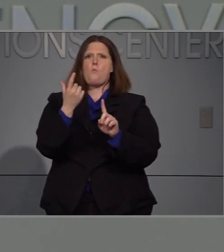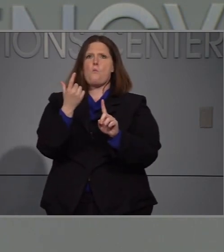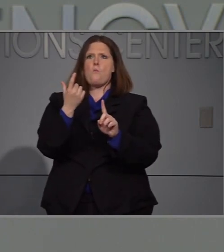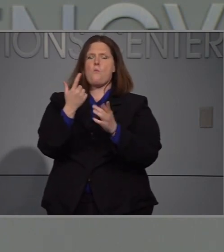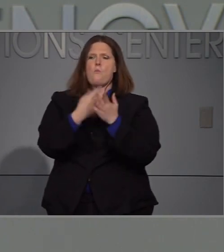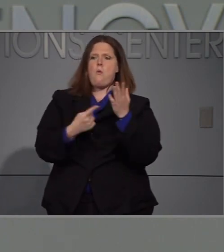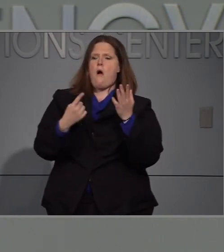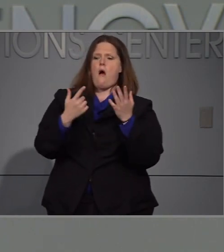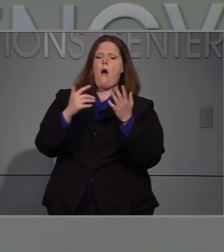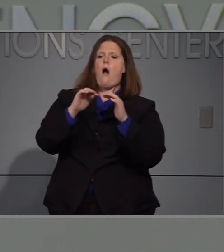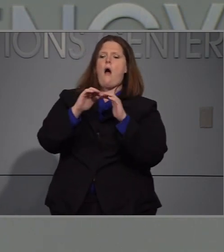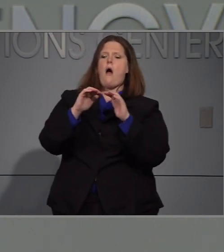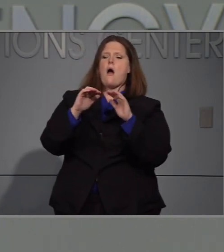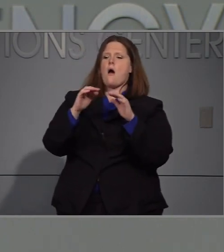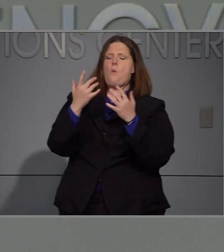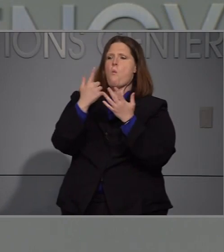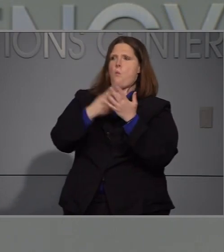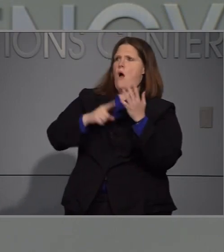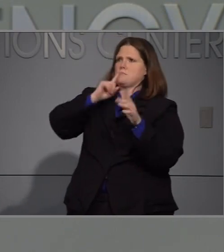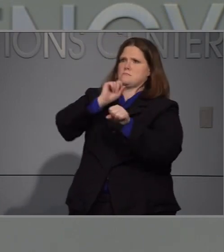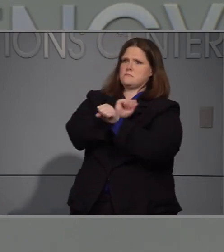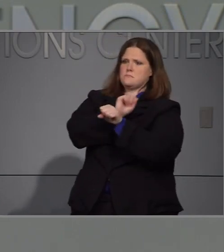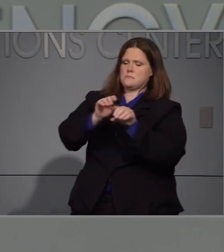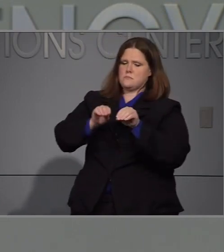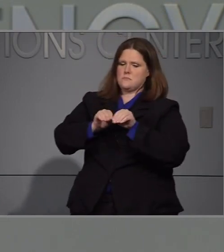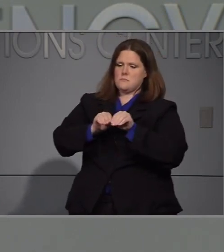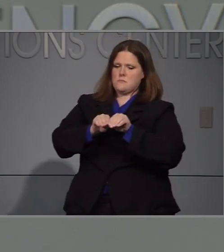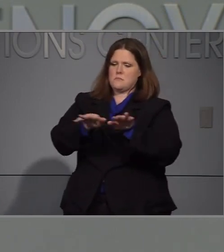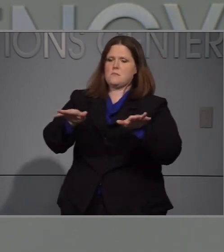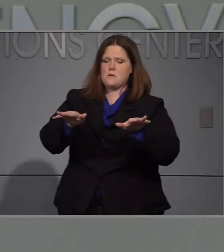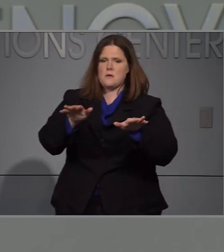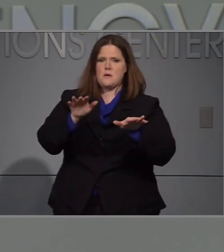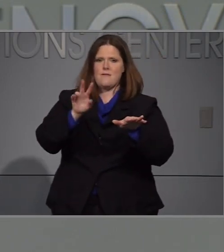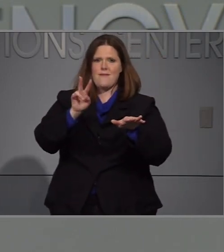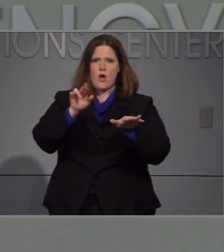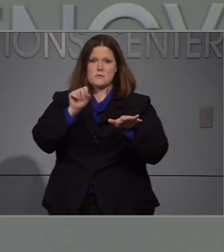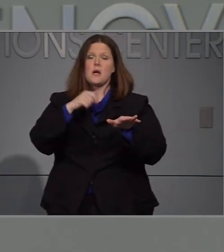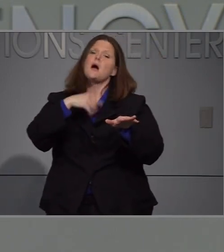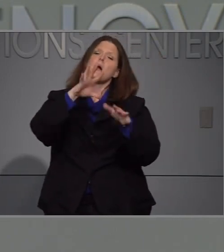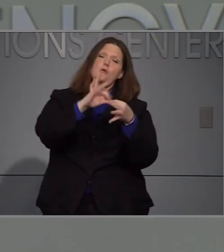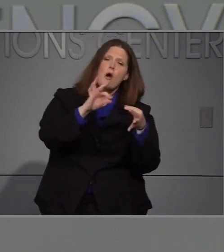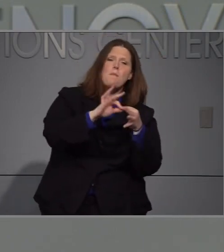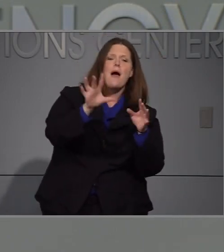Cuál es la prevalencia del virus aquí, en Carolina del Norte, cuando les habló acerca